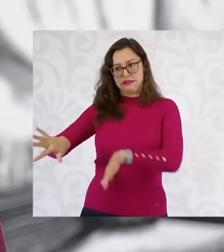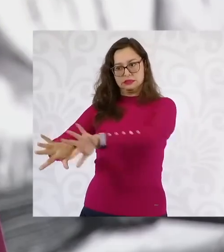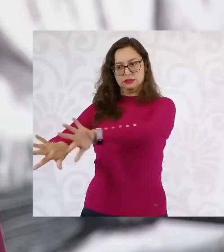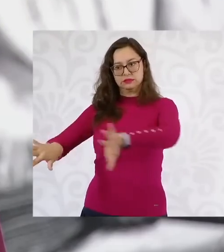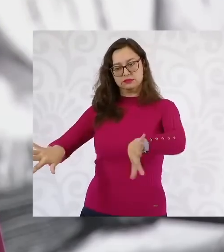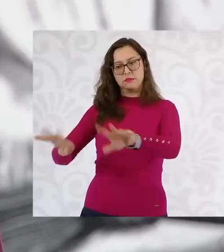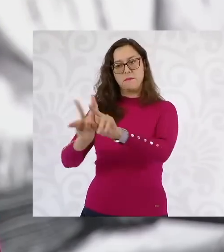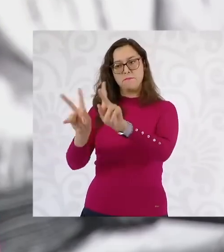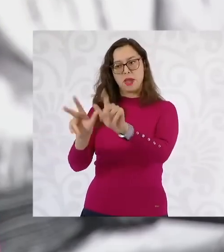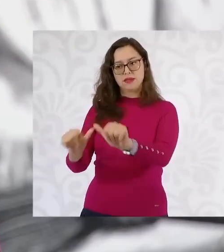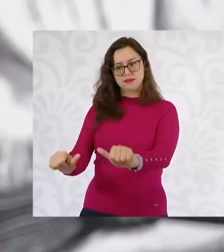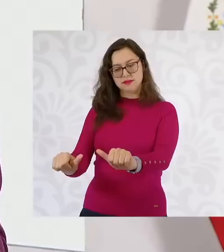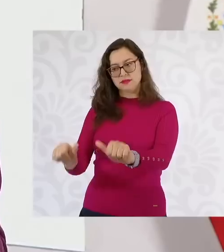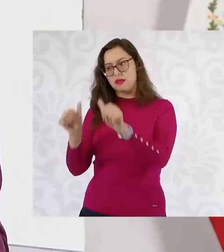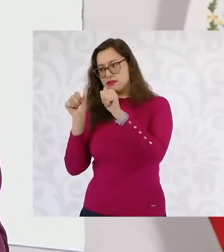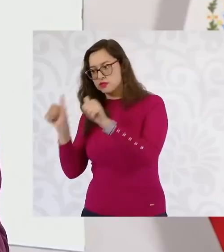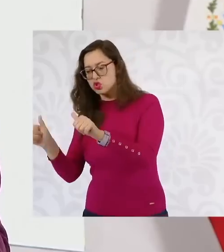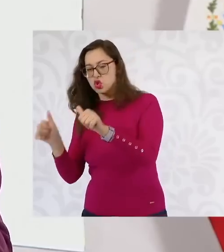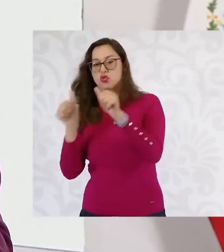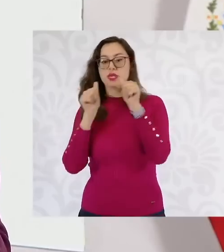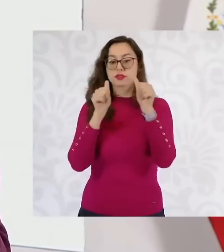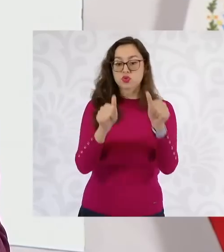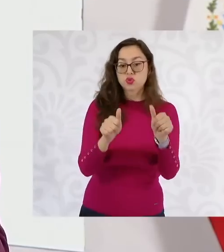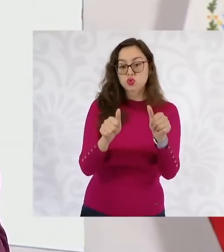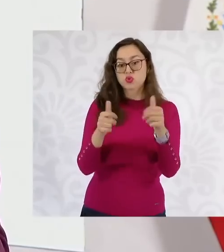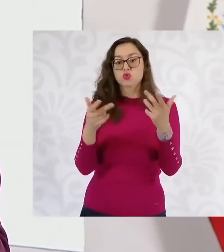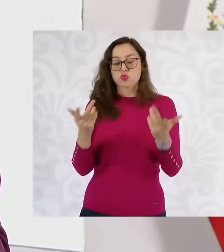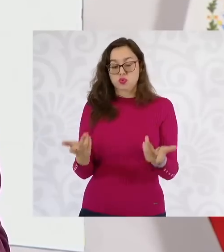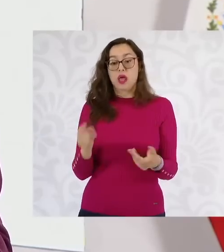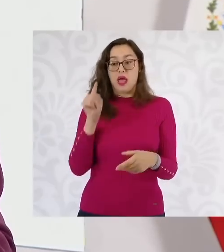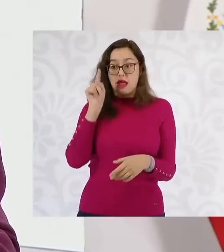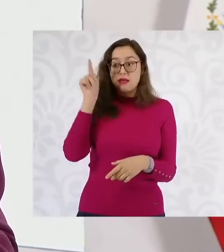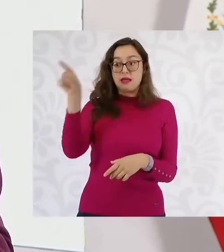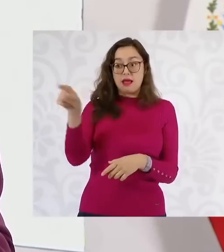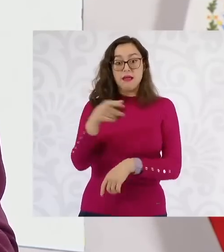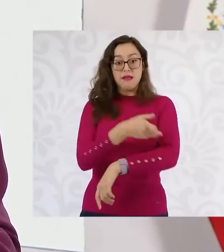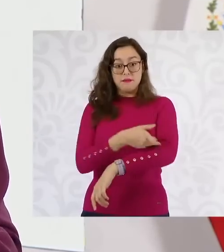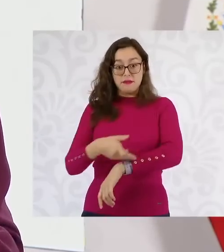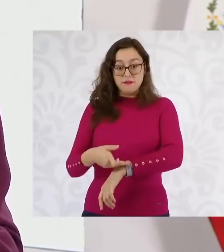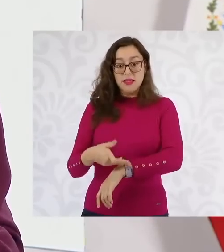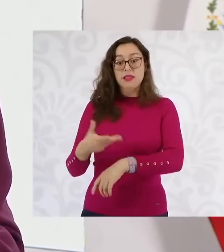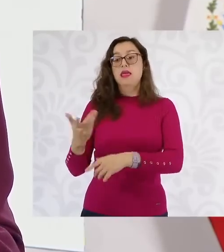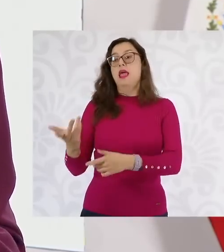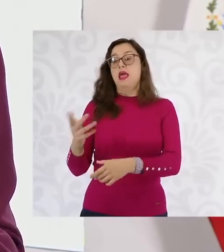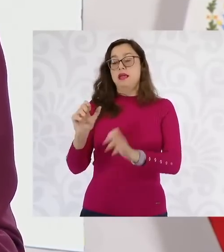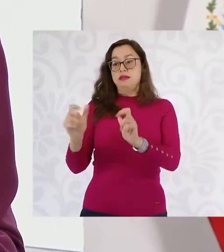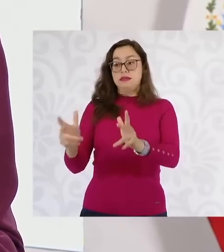familias me lo pidieron algunos familiares que estuvieron en el evento de inauguración de la